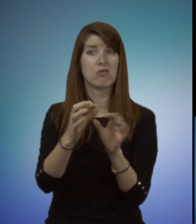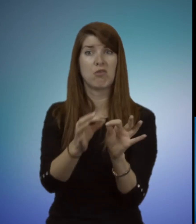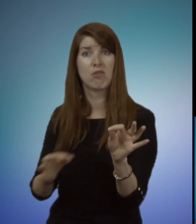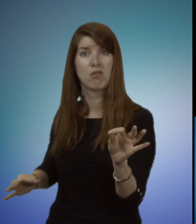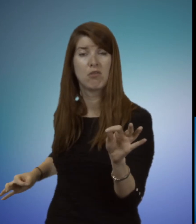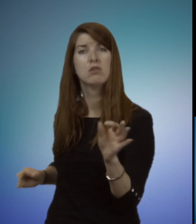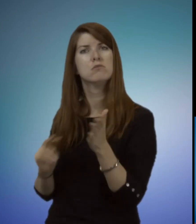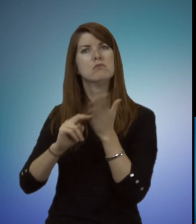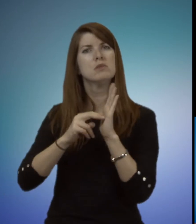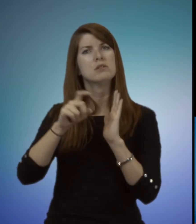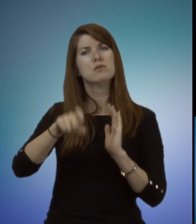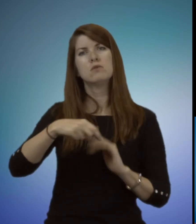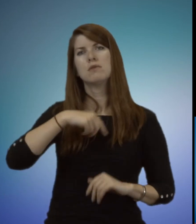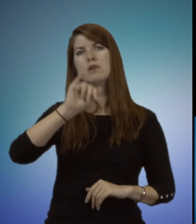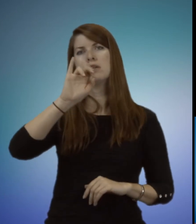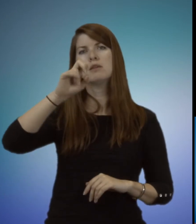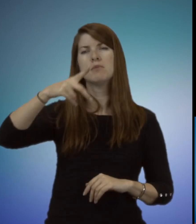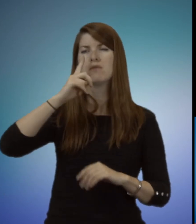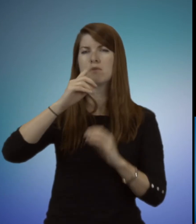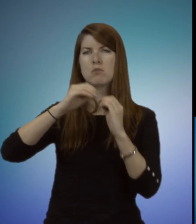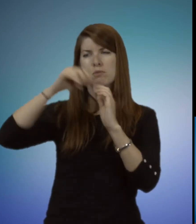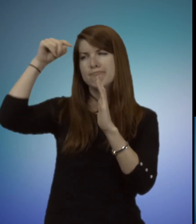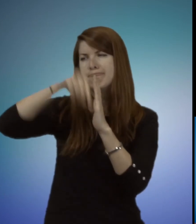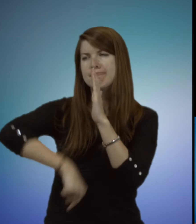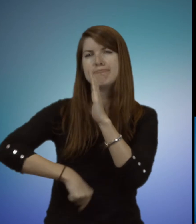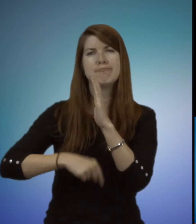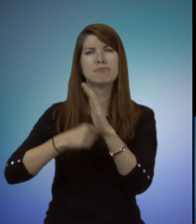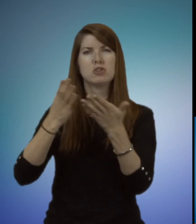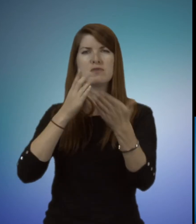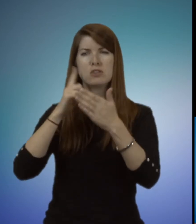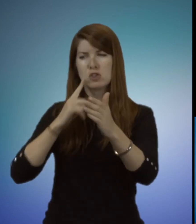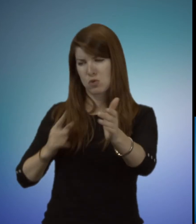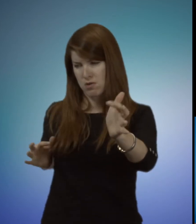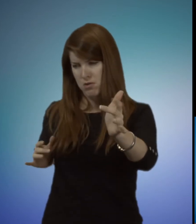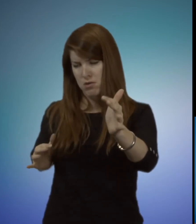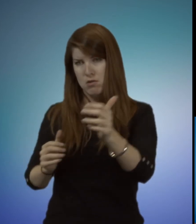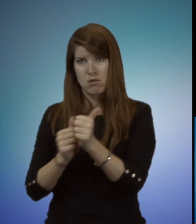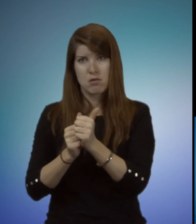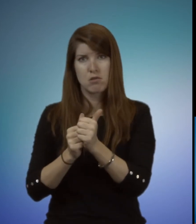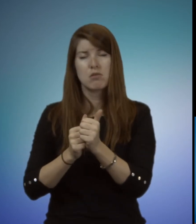para brindar más servicios intensivos, para tratar de compensar, pero si el niño no está